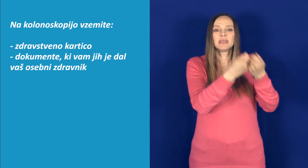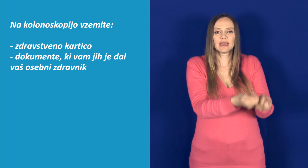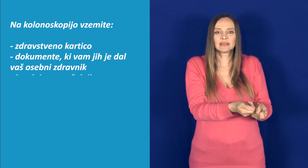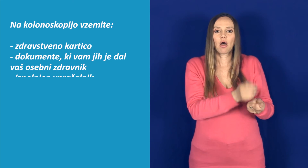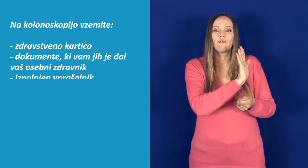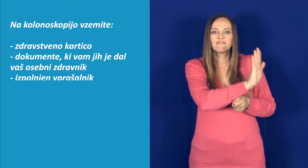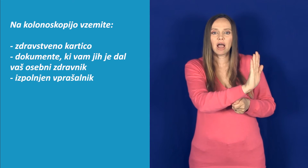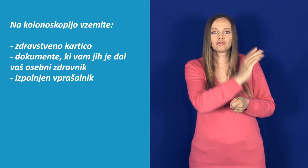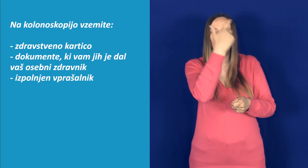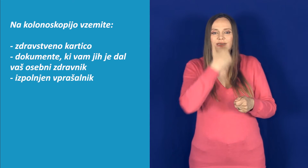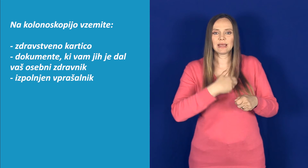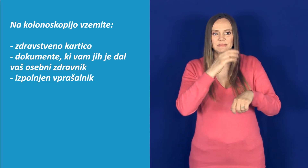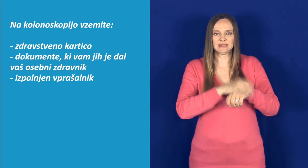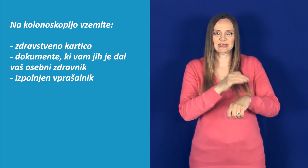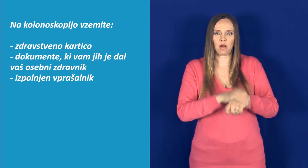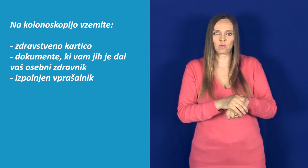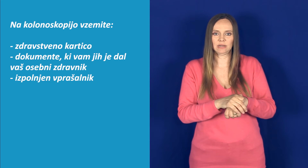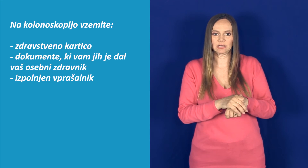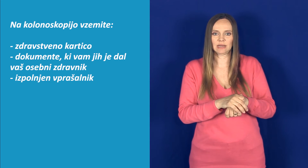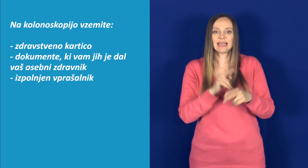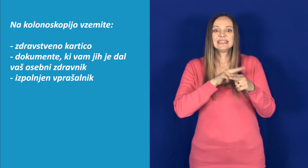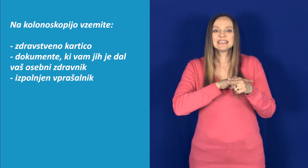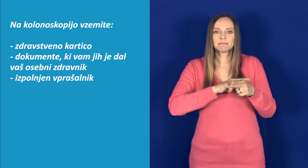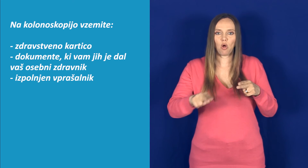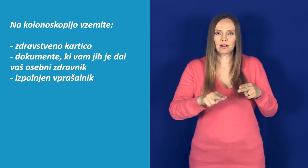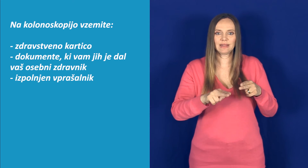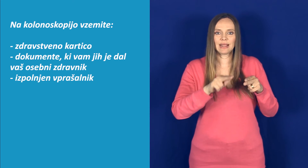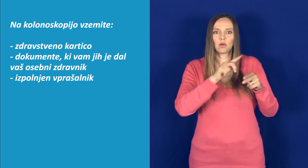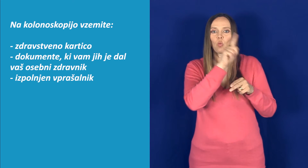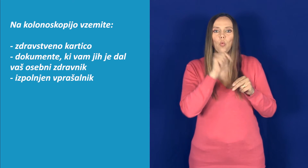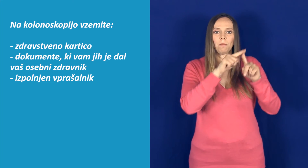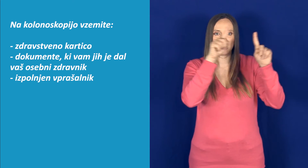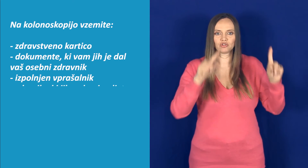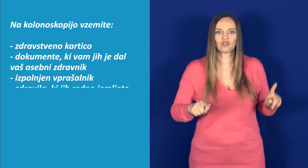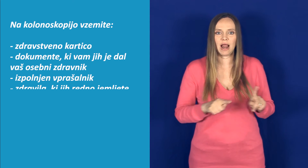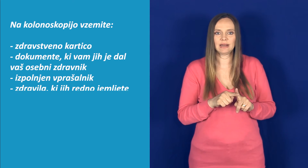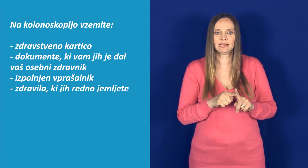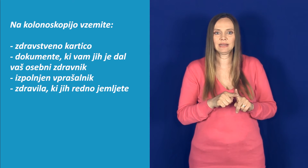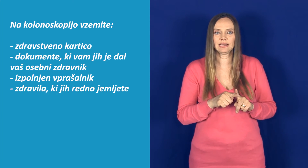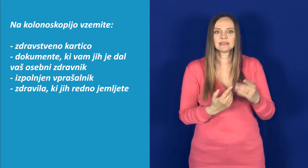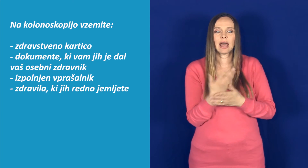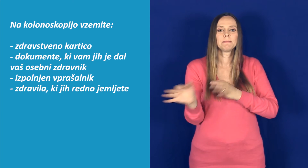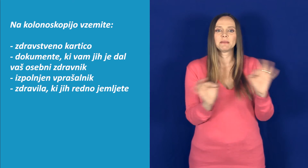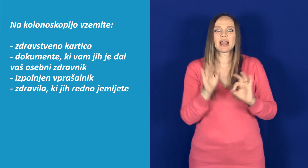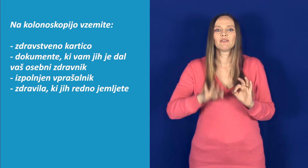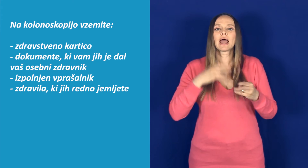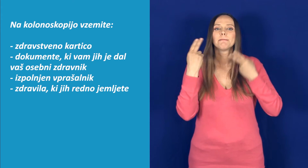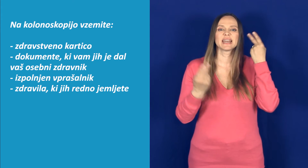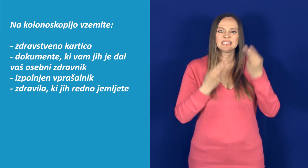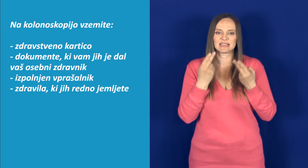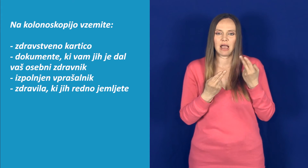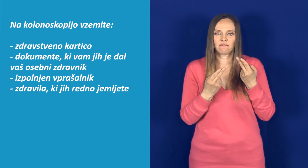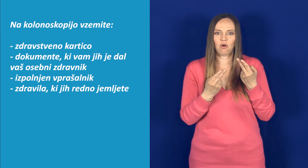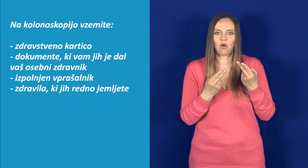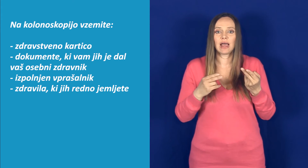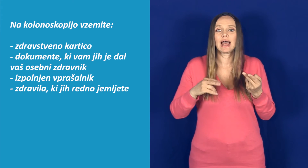izpolnjen vprašalnik za pripravo na preiskavo, zdravila, ki jih jemljete zaradi drugih bolezni,